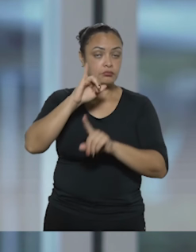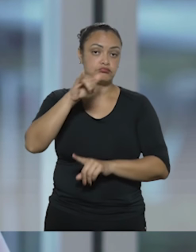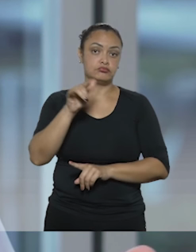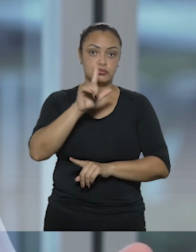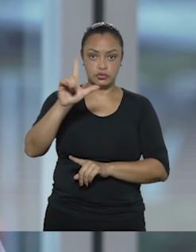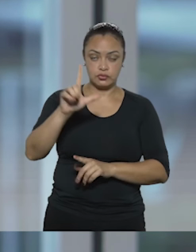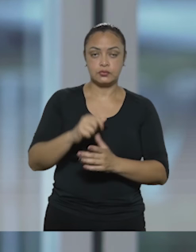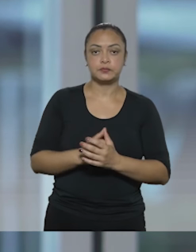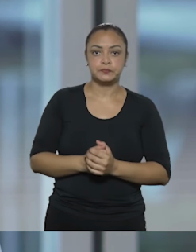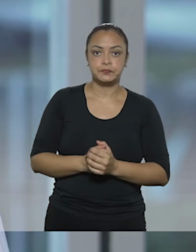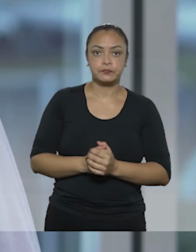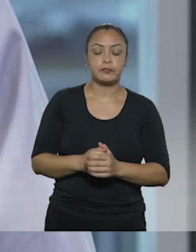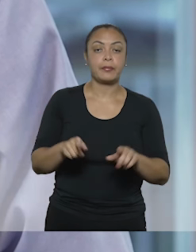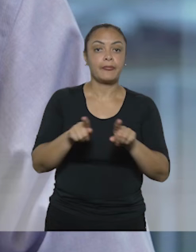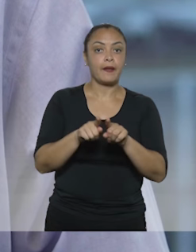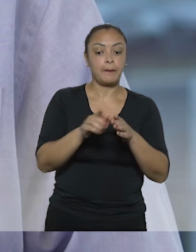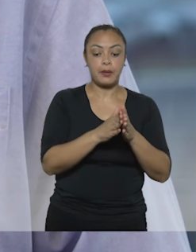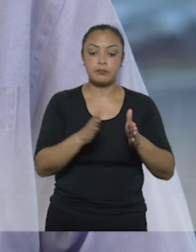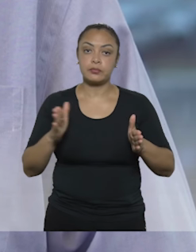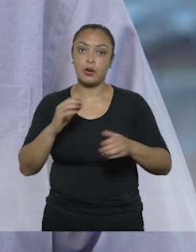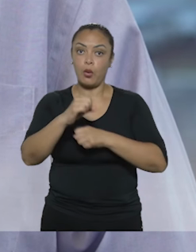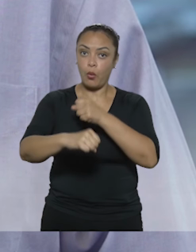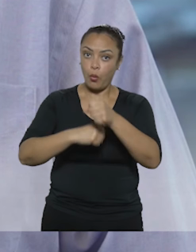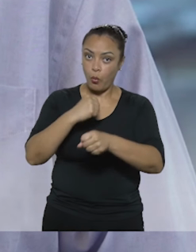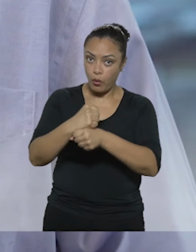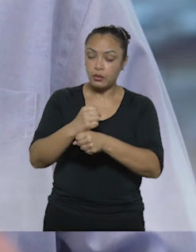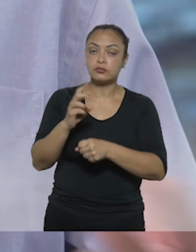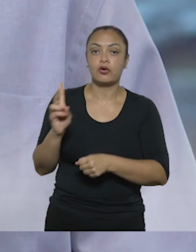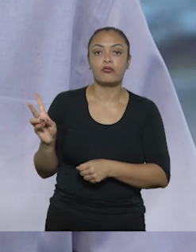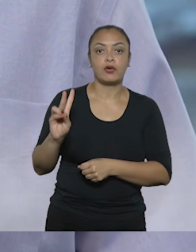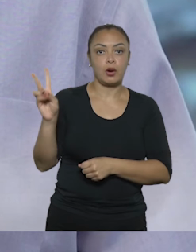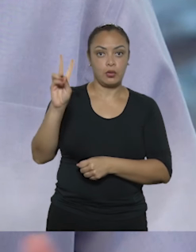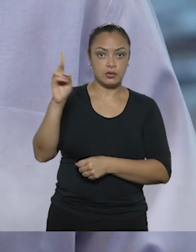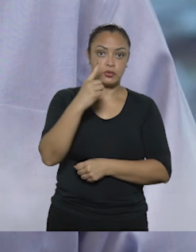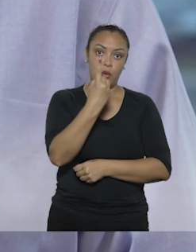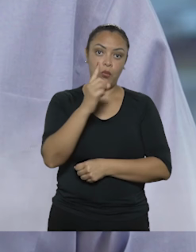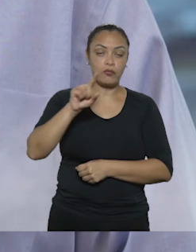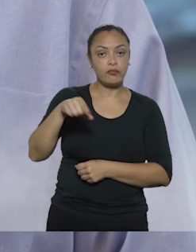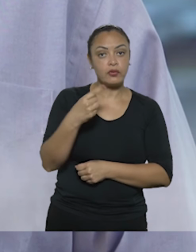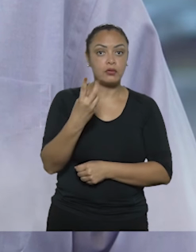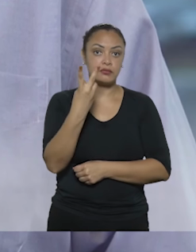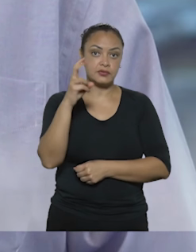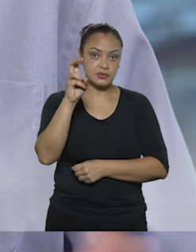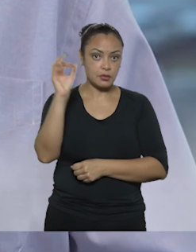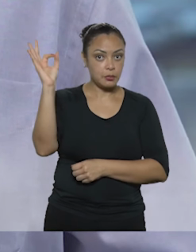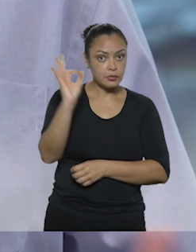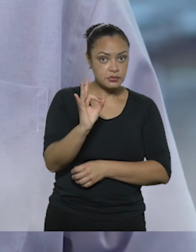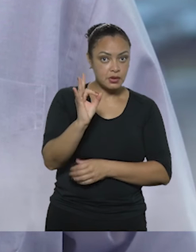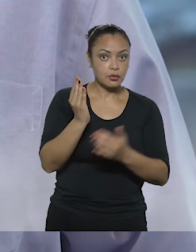No ano, por outro lado, a cota do BCIA apresenta valorização de 1,25% comparado à alta de